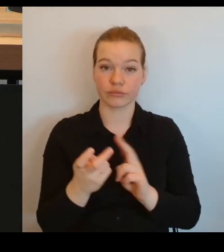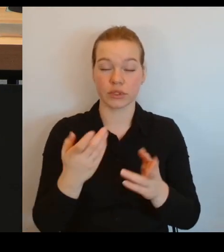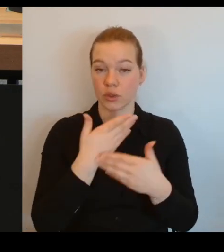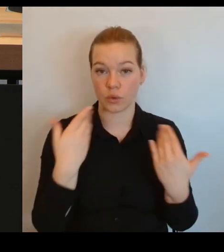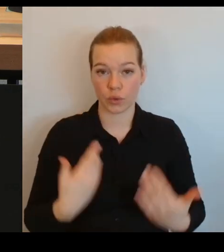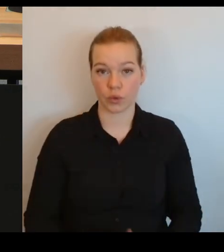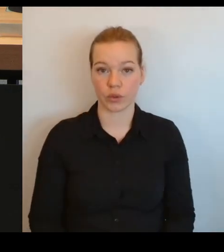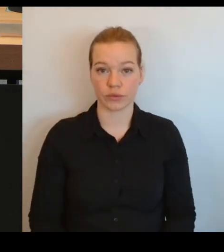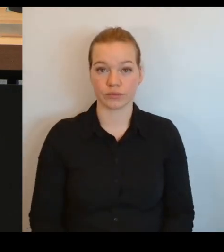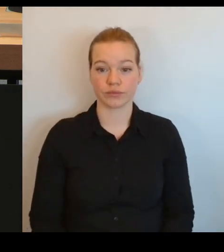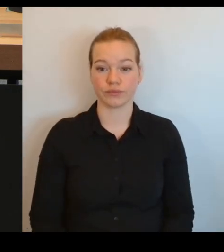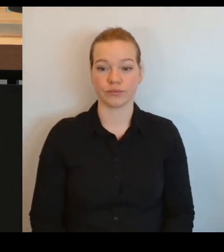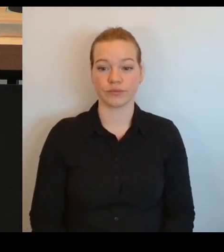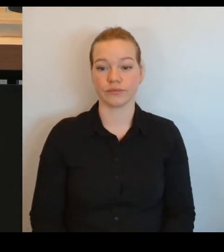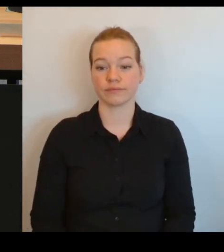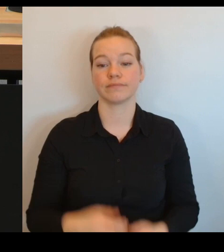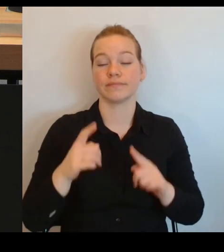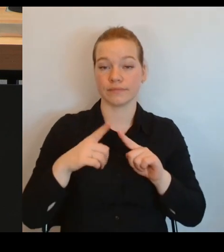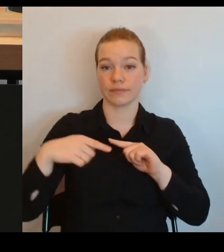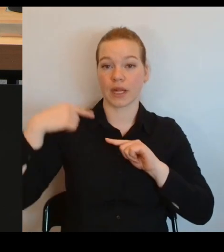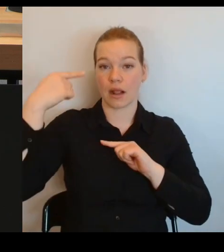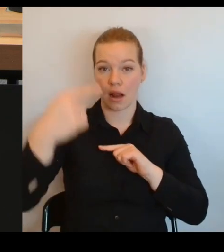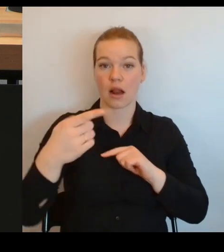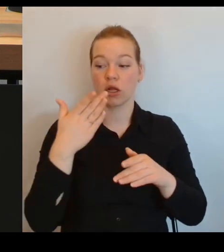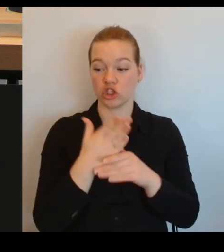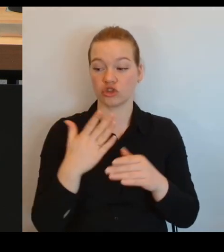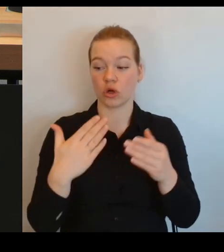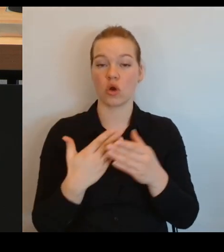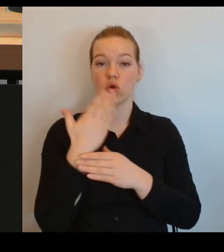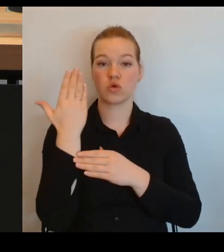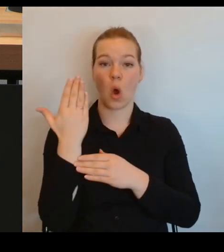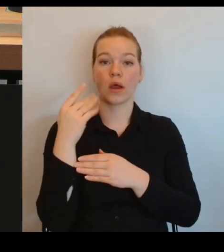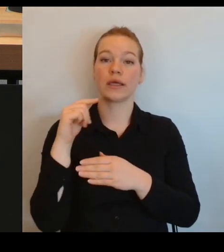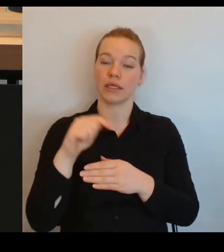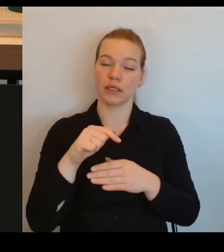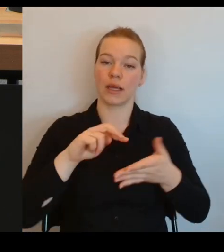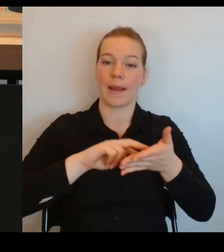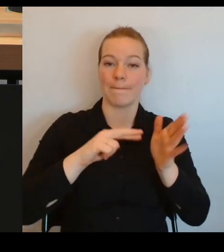Ohne konkrete Lösungen drohen Berlin dabei noch größere soziale Einschnitte. Lieber